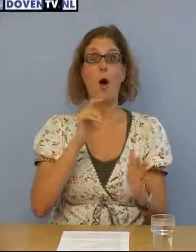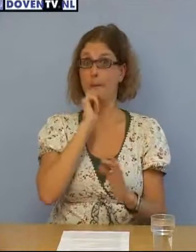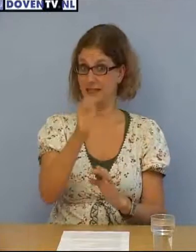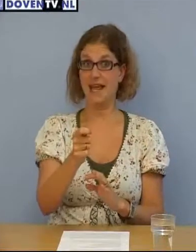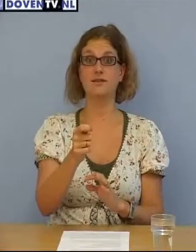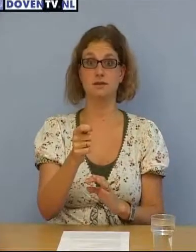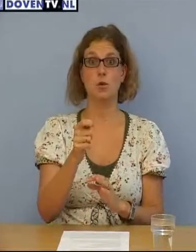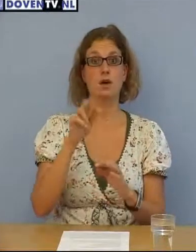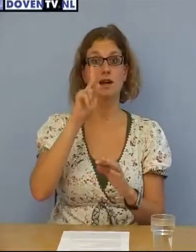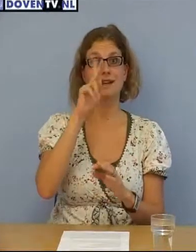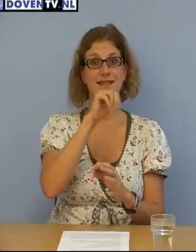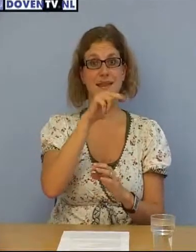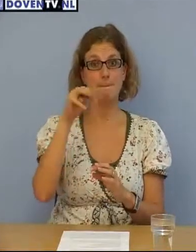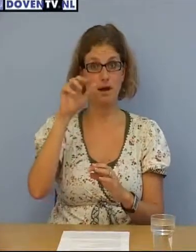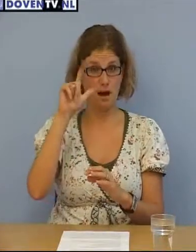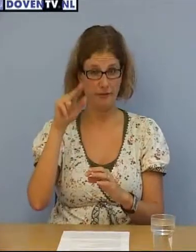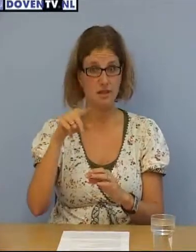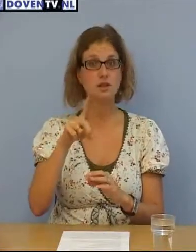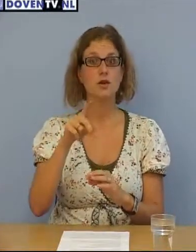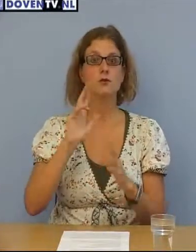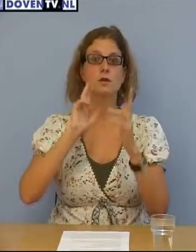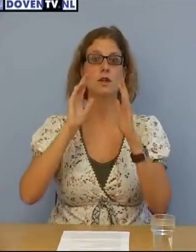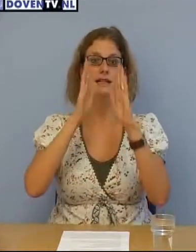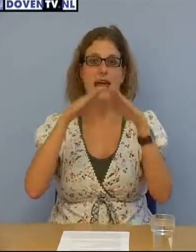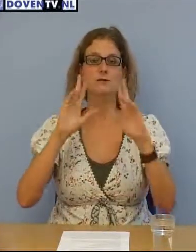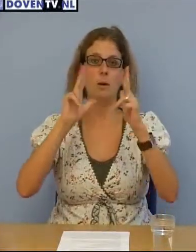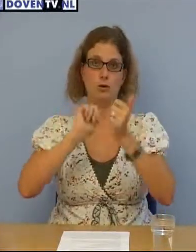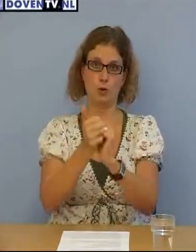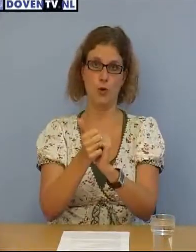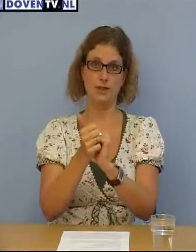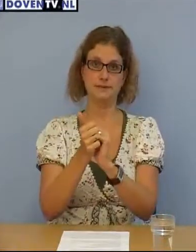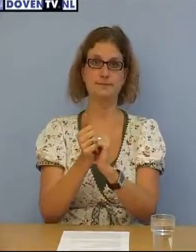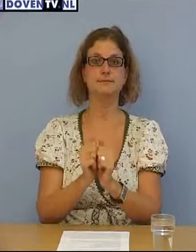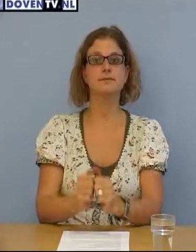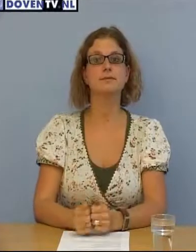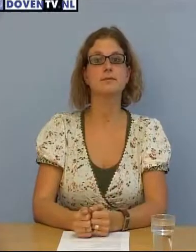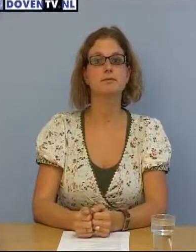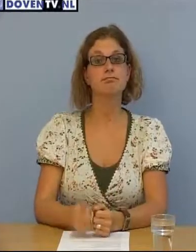kan zich nu al opgeven voor het Kennemerland kerstvolleybaltoernooi.